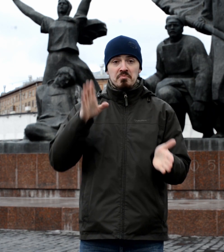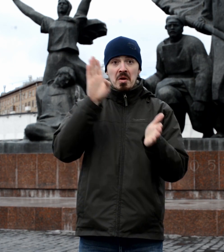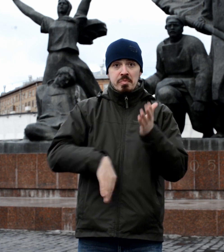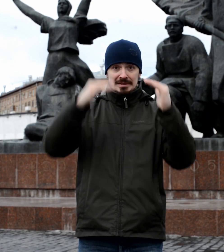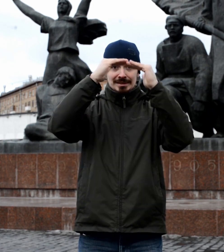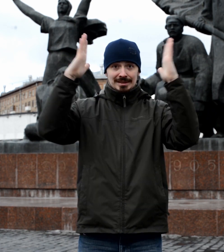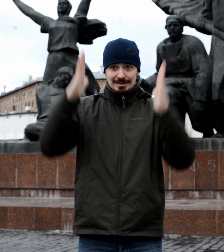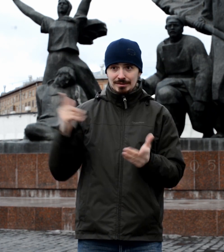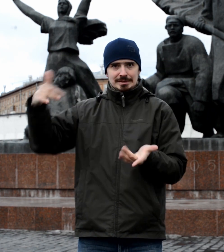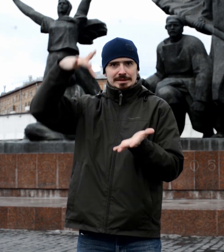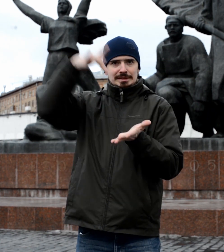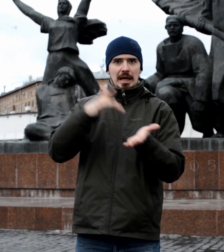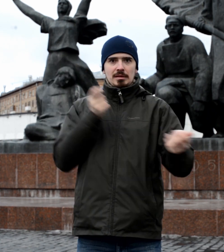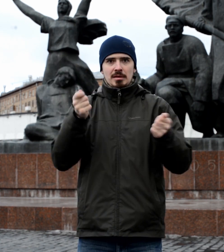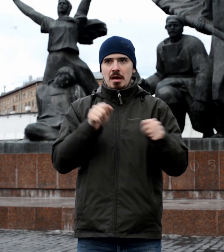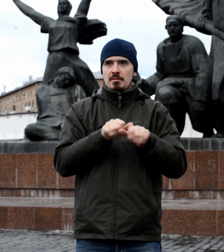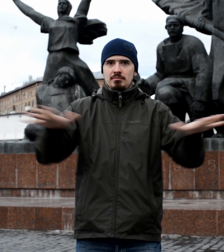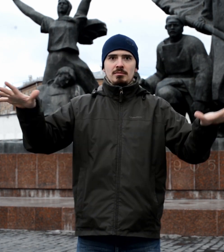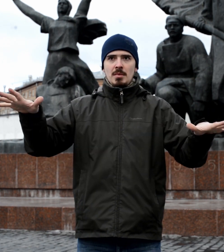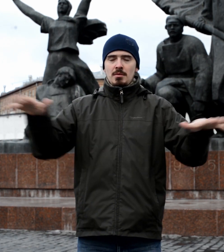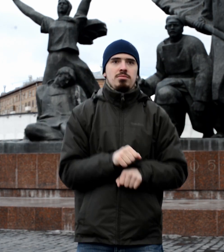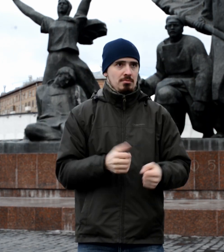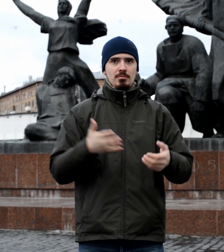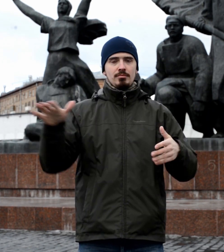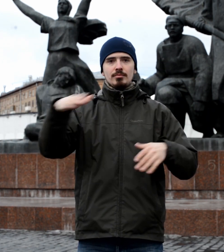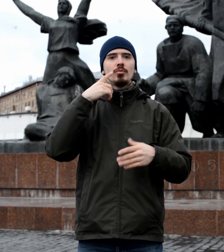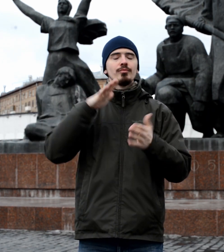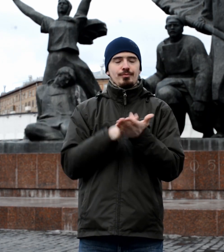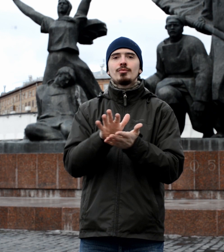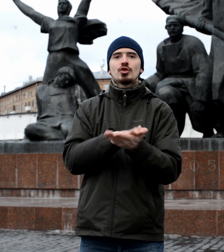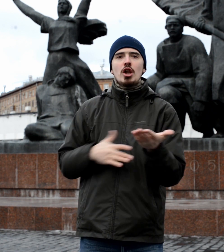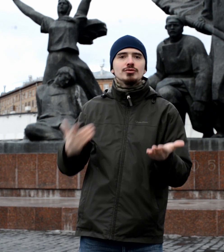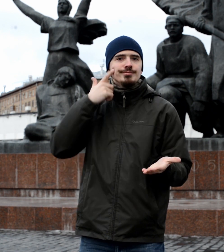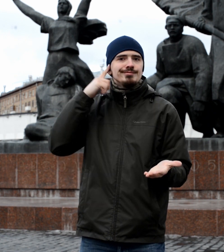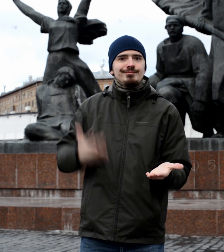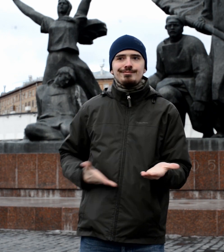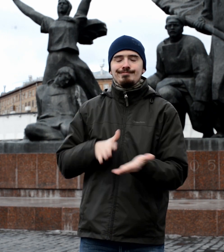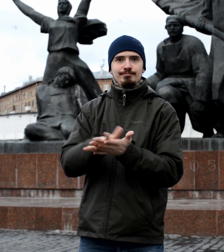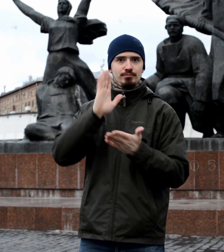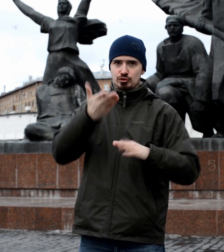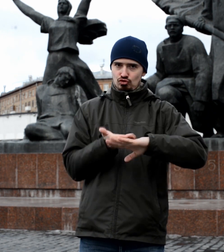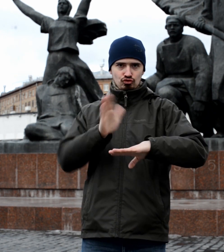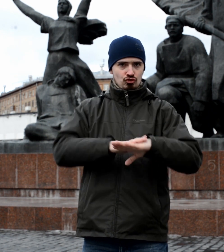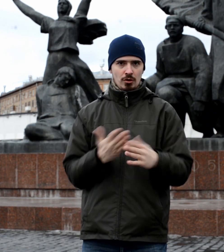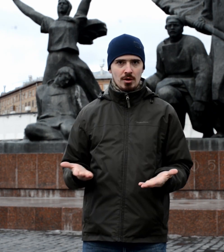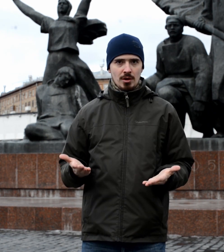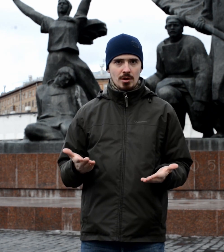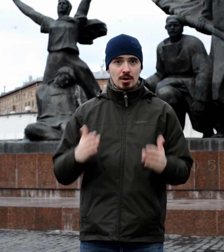Без здания, без этого центра... в будущем глухим будет жить тяжелее.